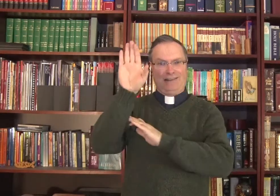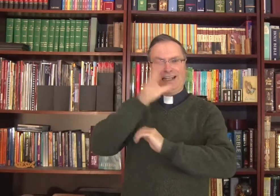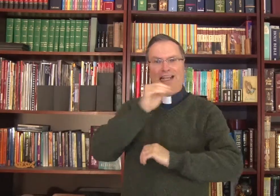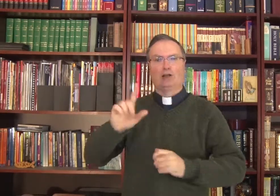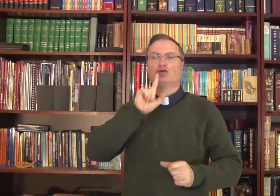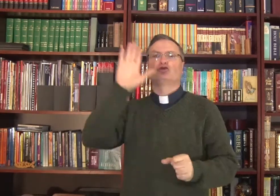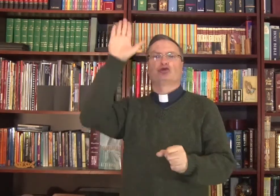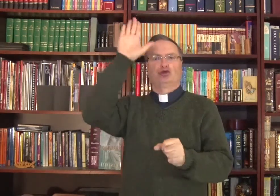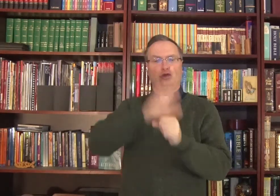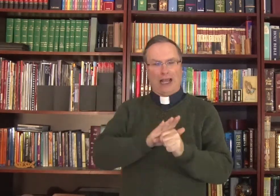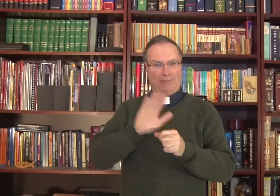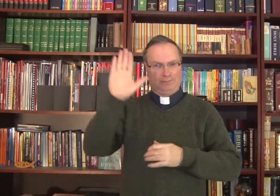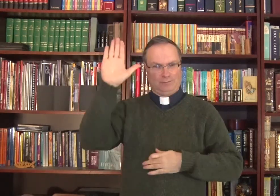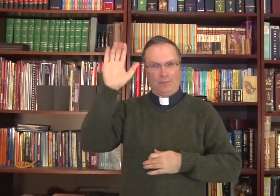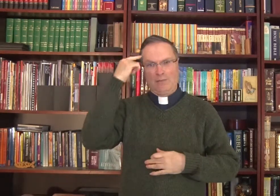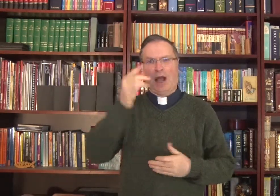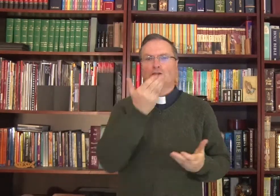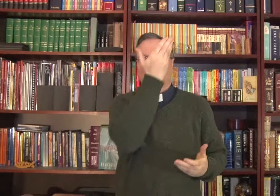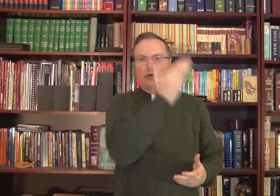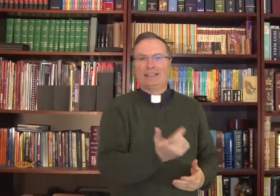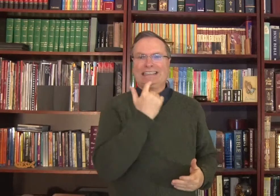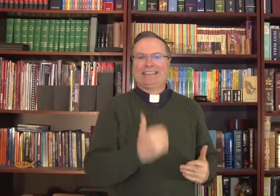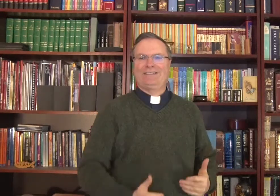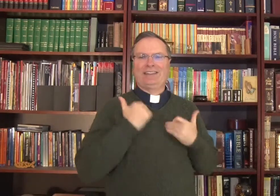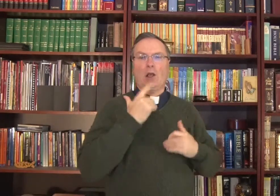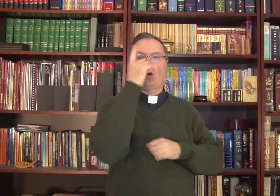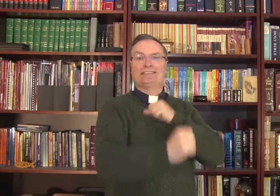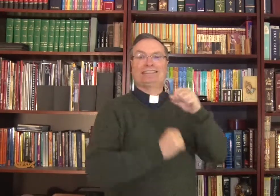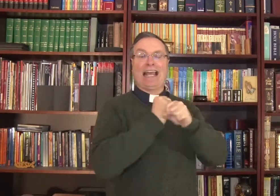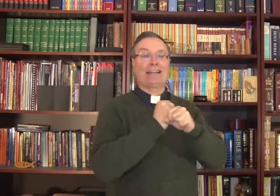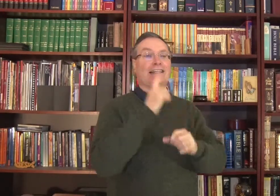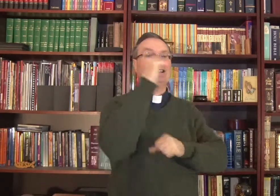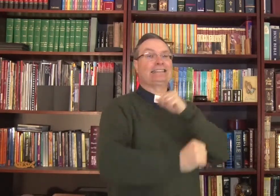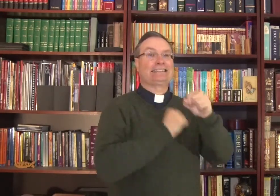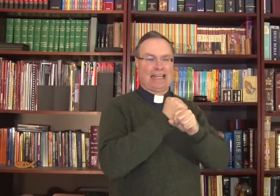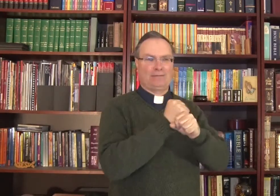et jura par celui qui vit aux siècles des siècles,